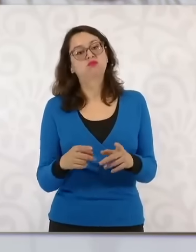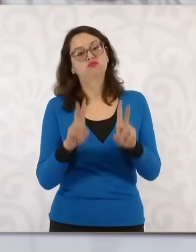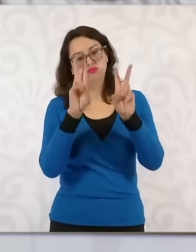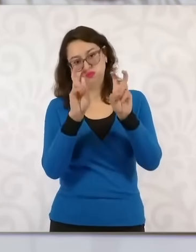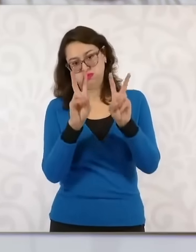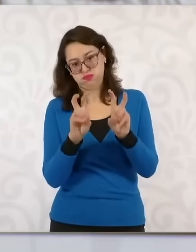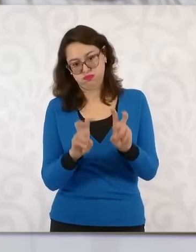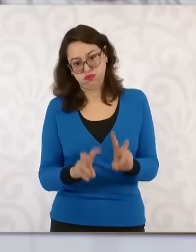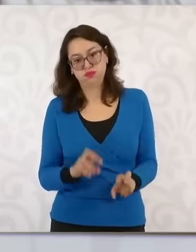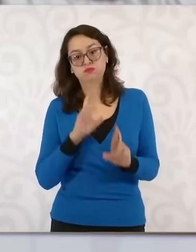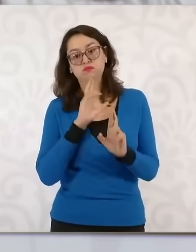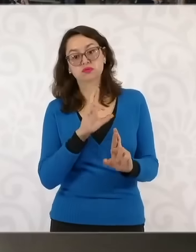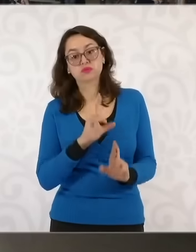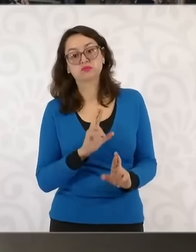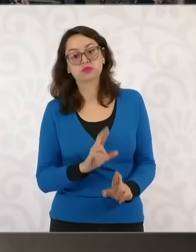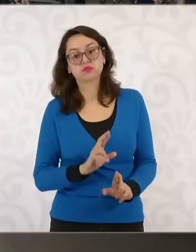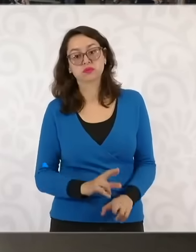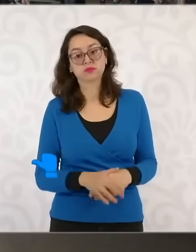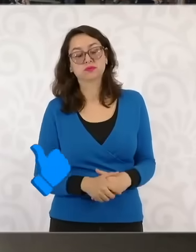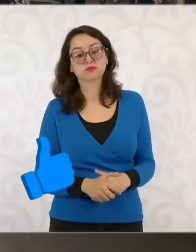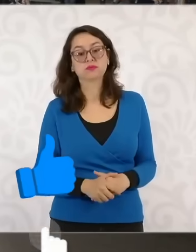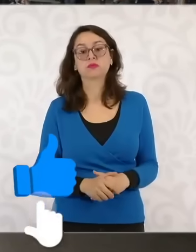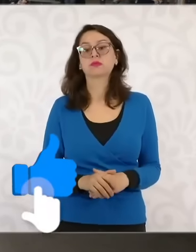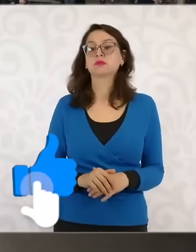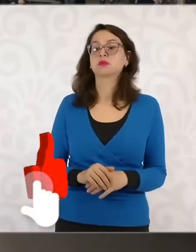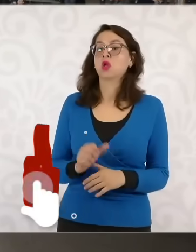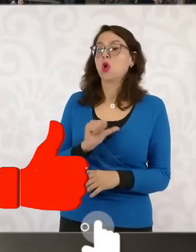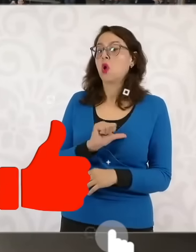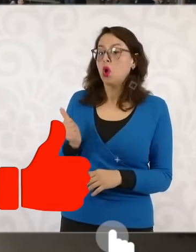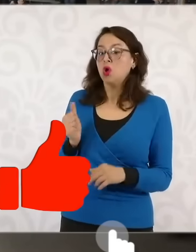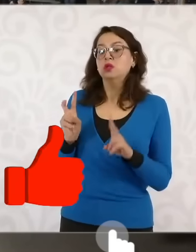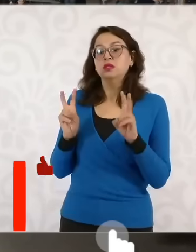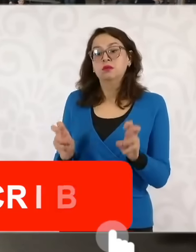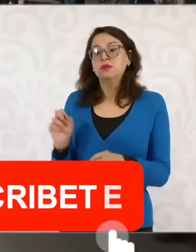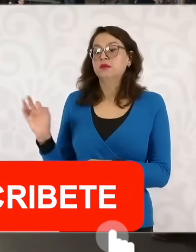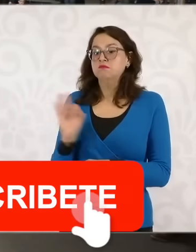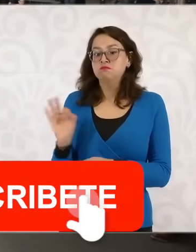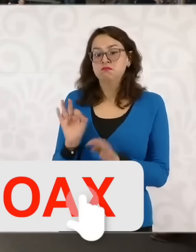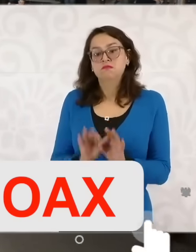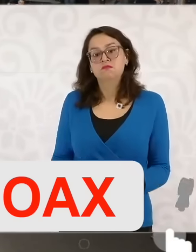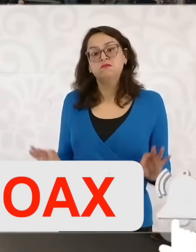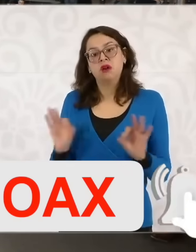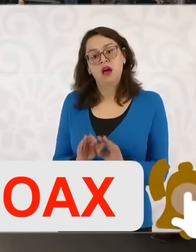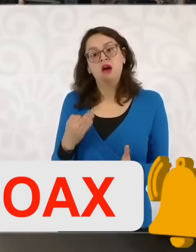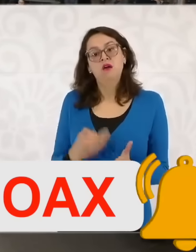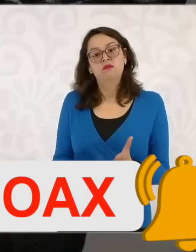con el poder judicial. Otro tema quizá que sería importante y que se tiene pendiente en esta labor